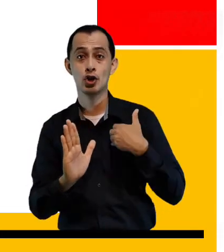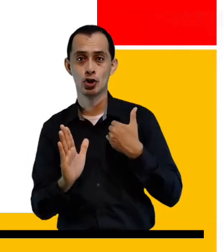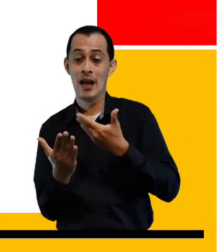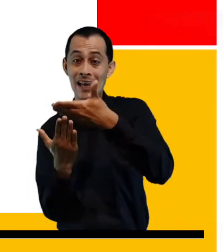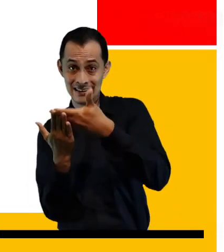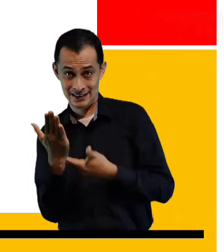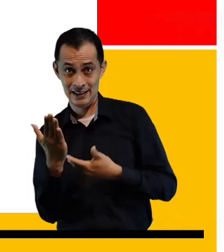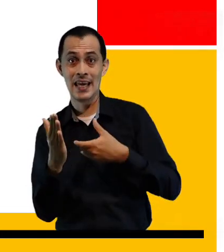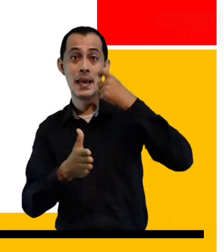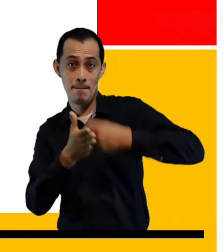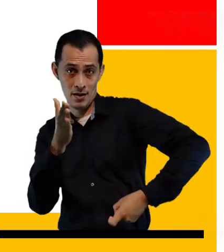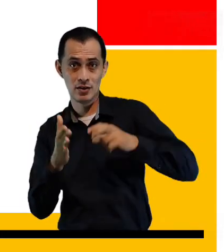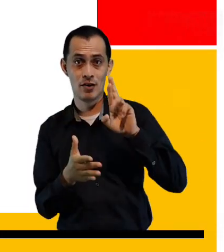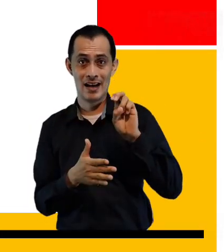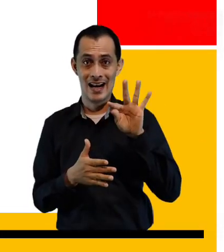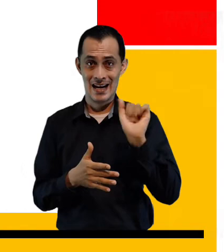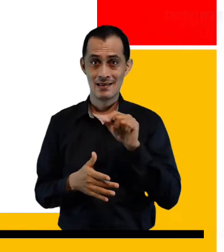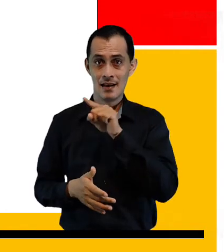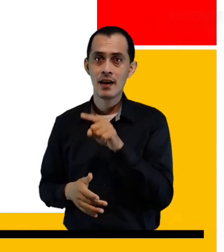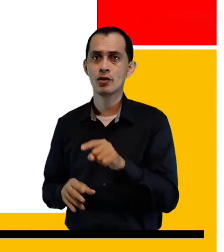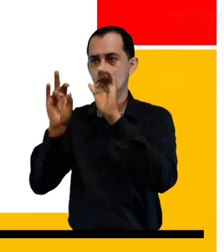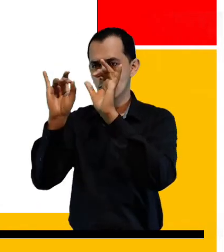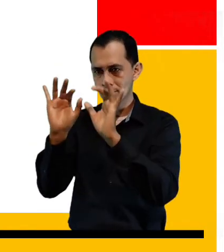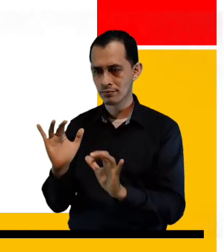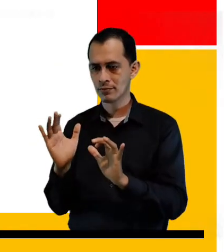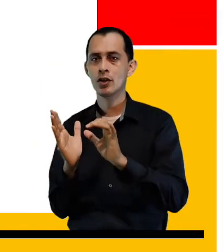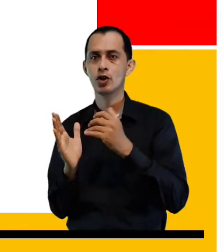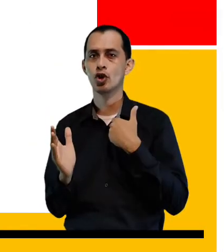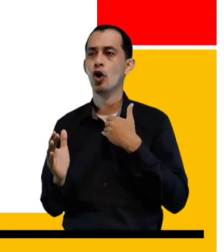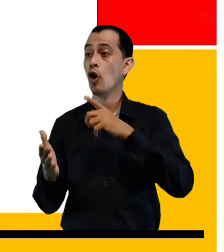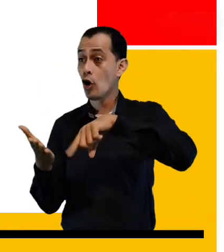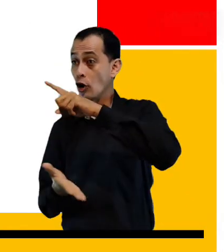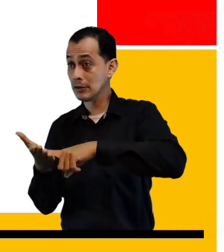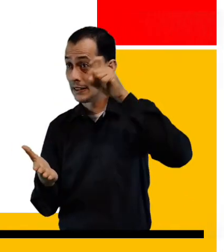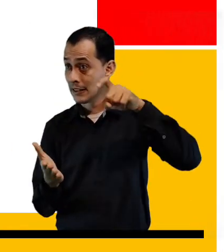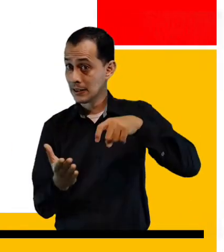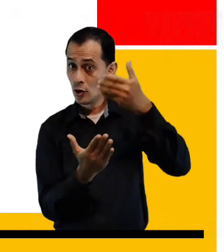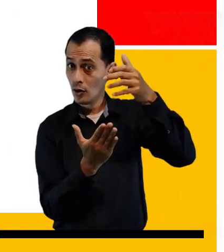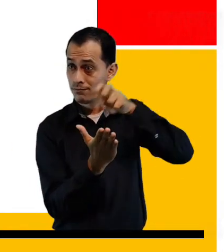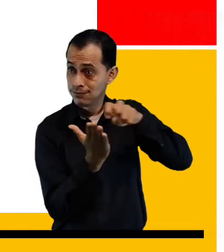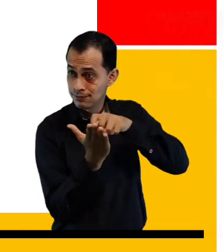esta información al momento de materializar mi contrato, debo acceder a la sección de histórico